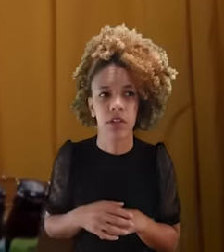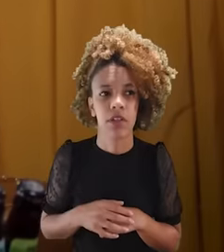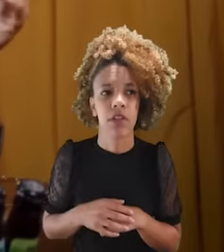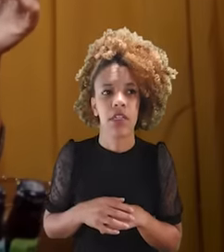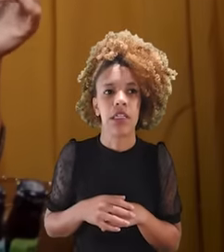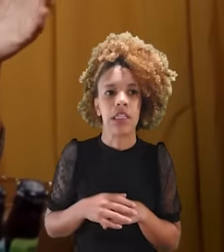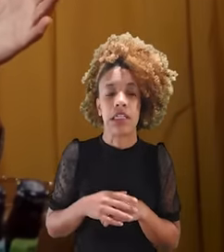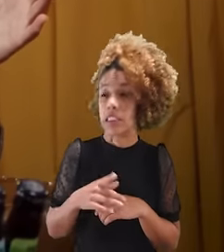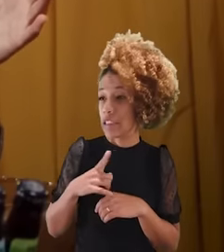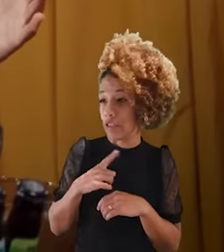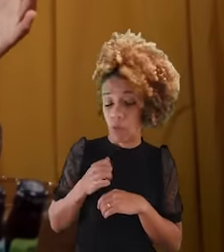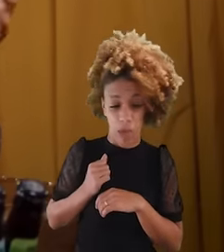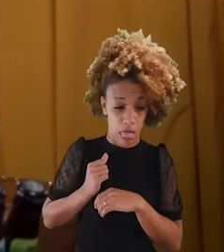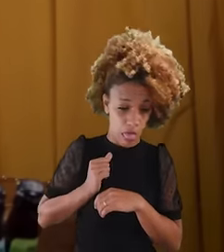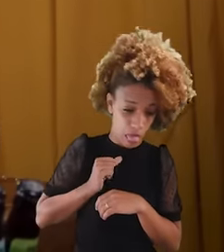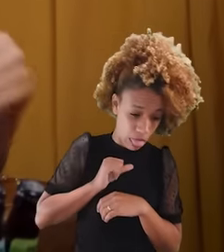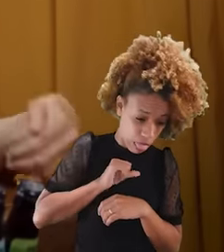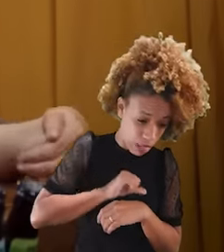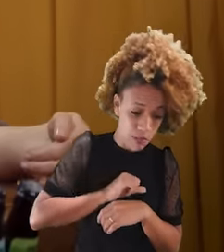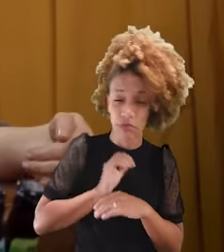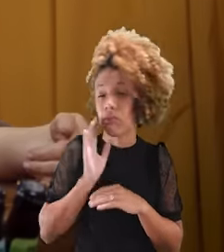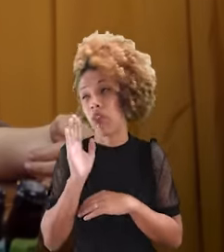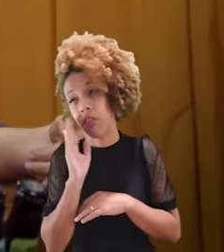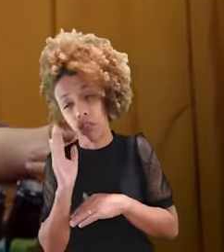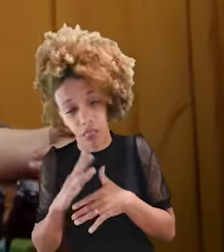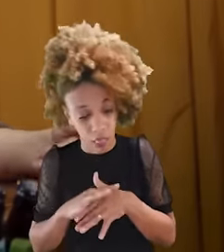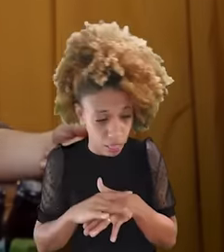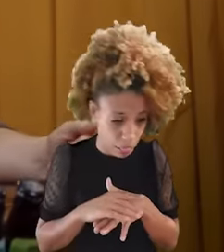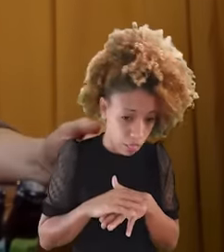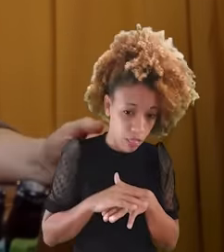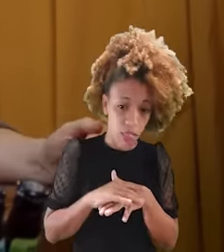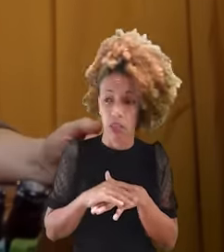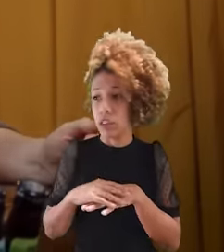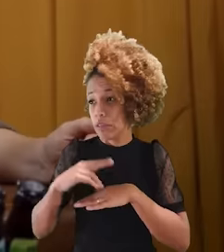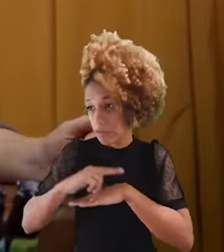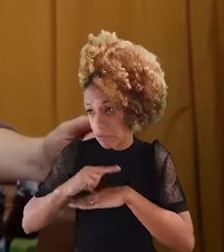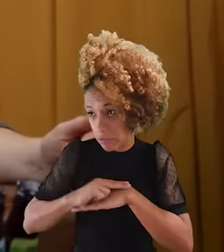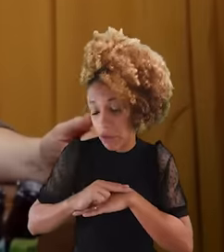imunidade absurda e eu tava terminando de tratar um nó módulo vocal que eu tinha criado que hoje em